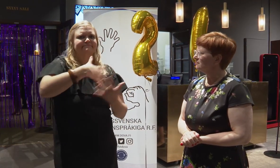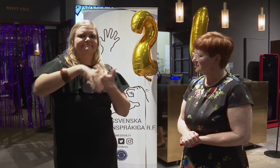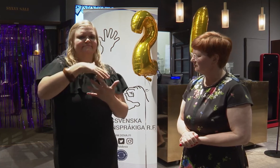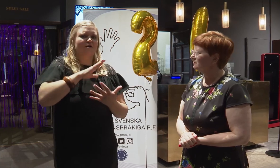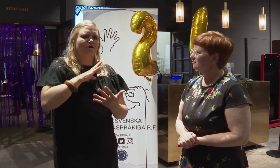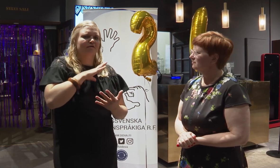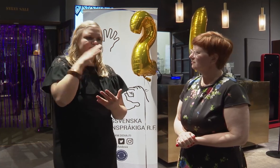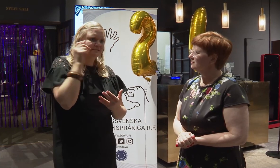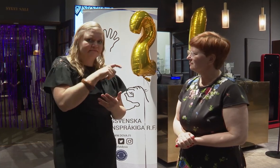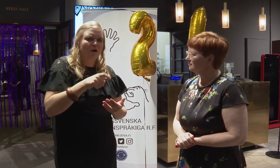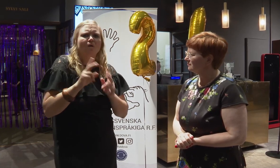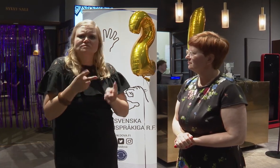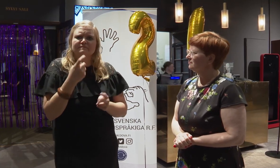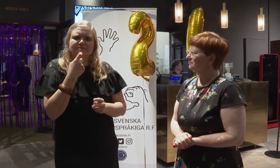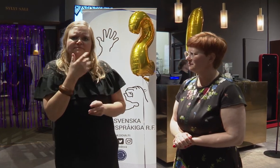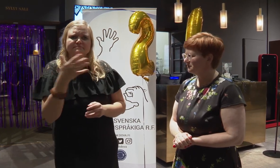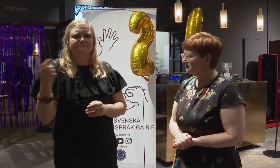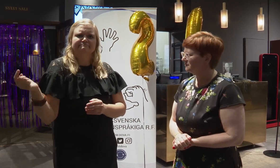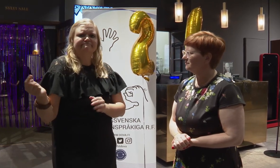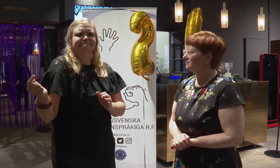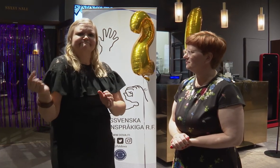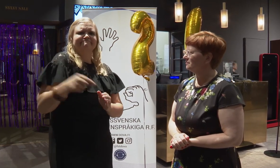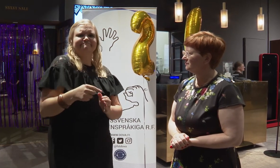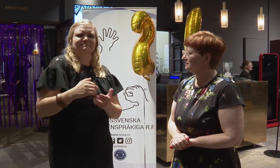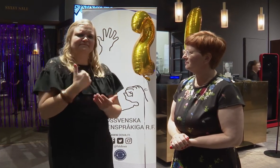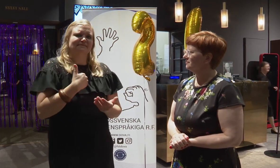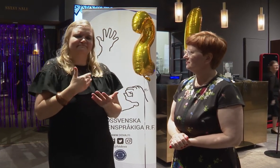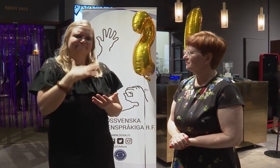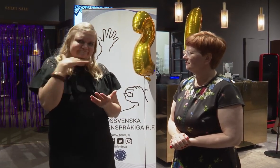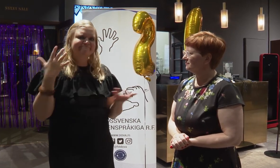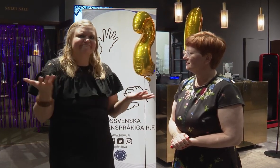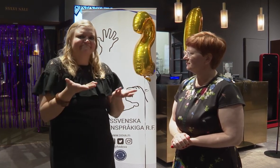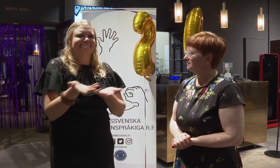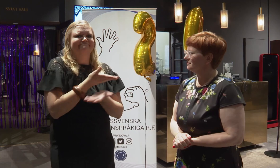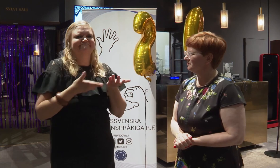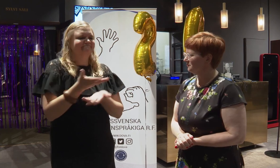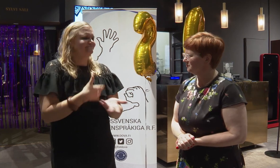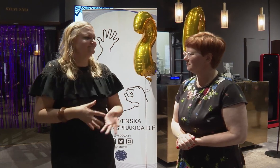viittomakieltä käyttäviä, ja kaikilla vaikuttaa olevan kivaa.